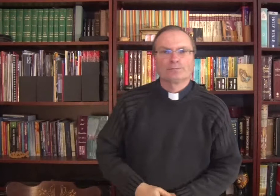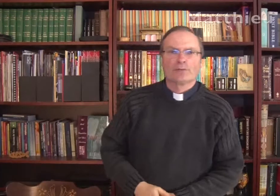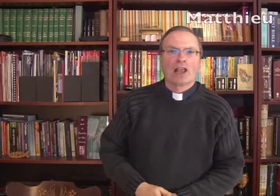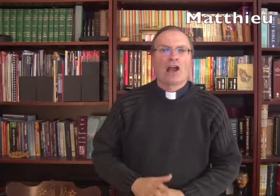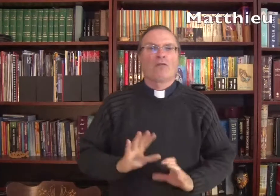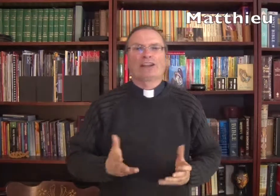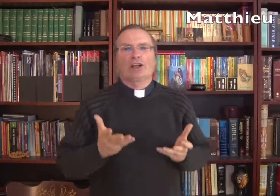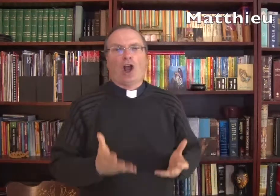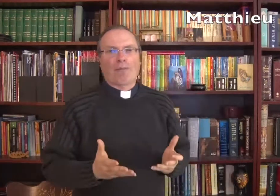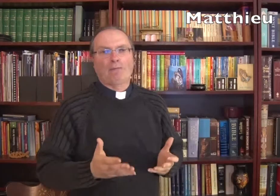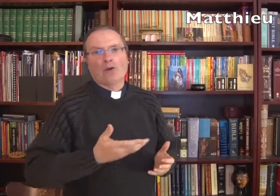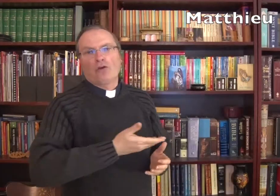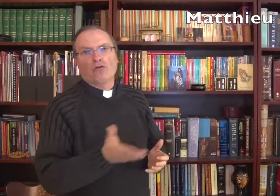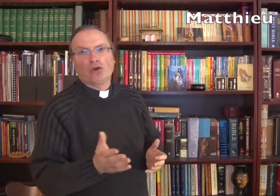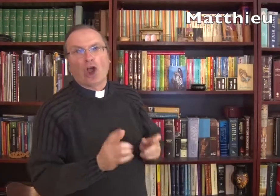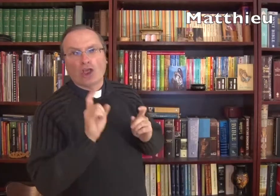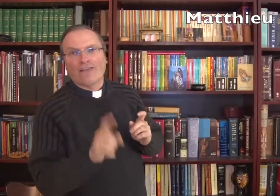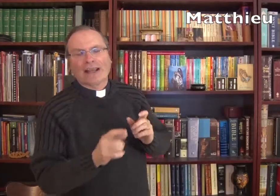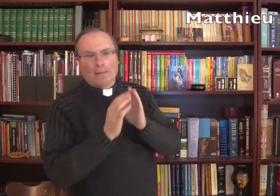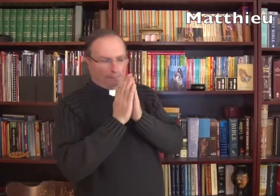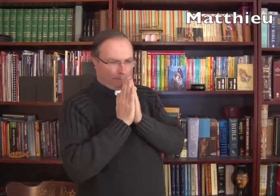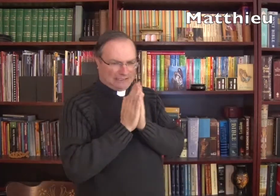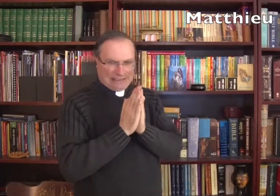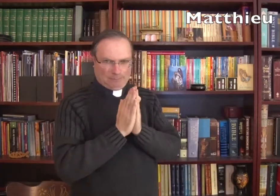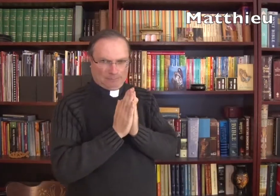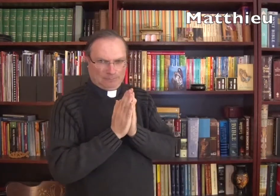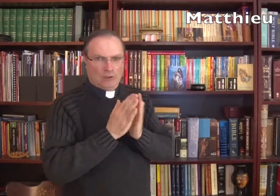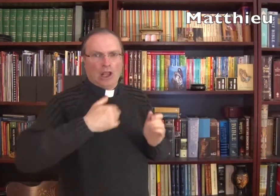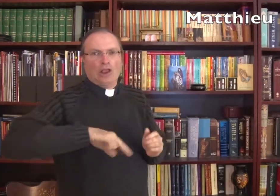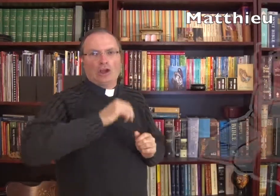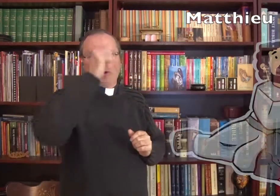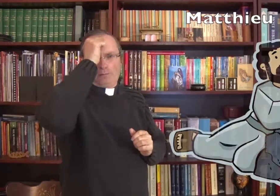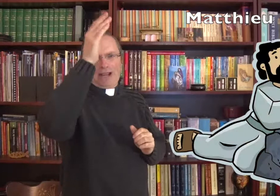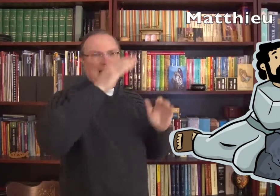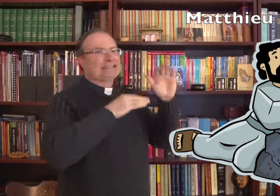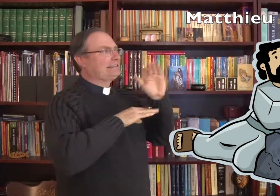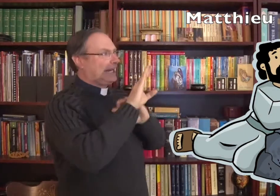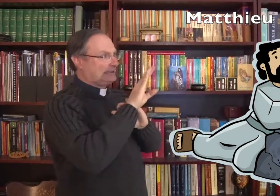Voici donc comment vous devez prier: ‘Notre Père céleste!